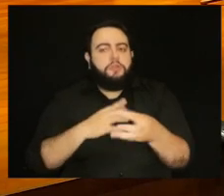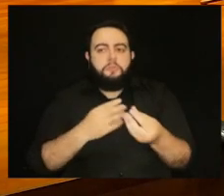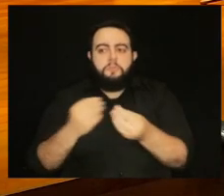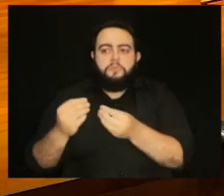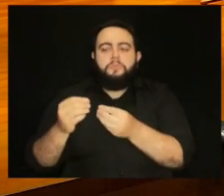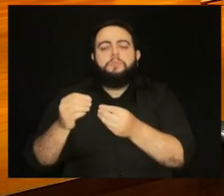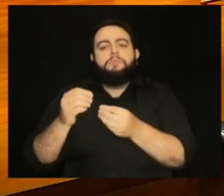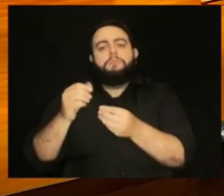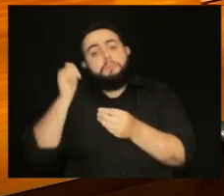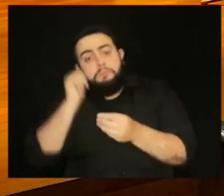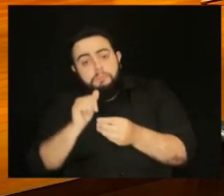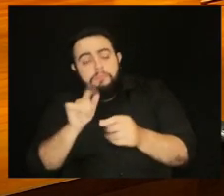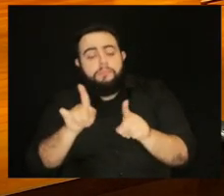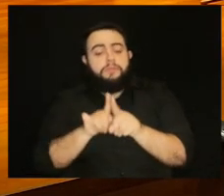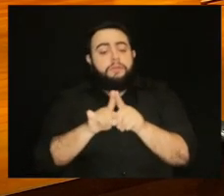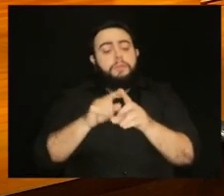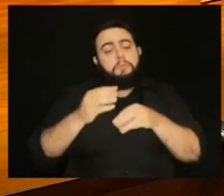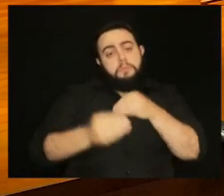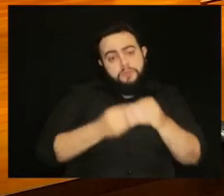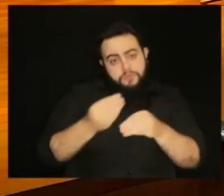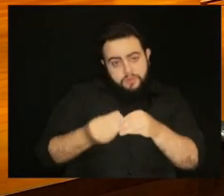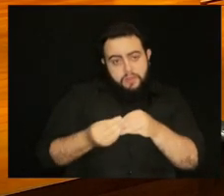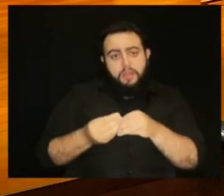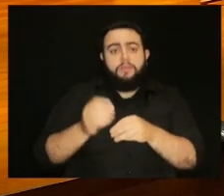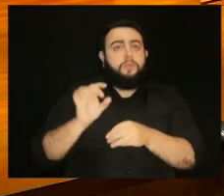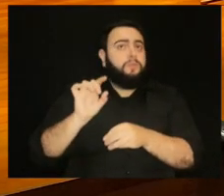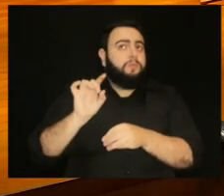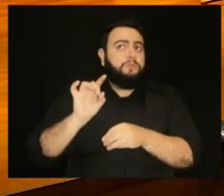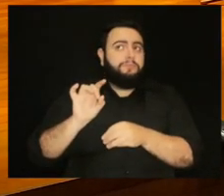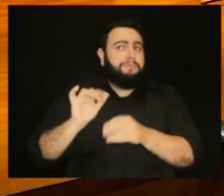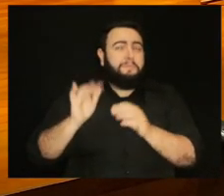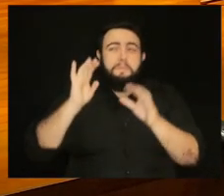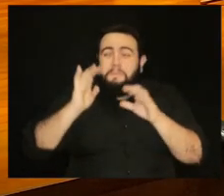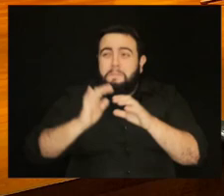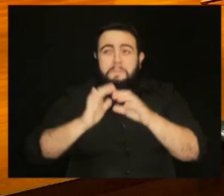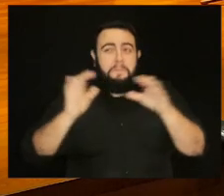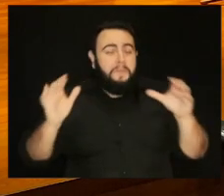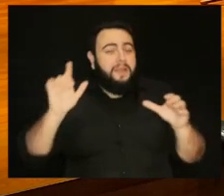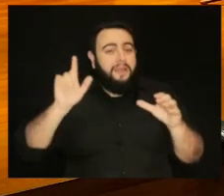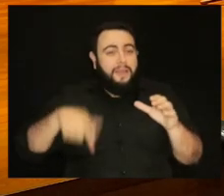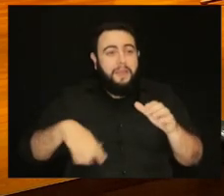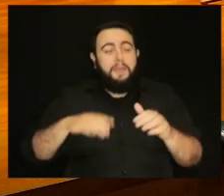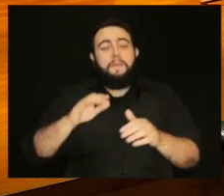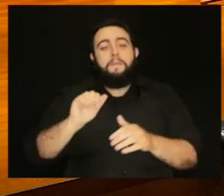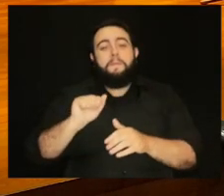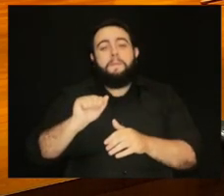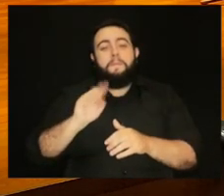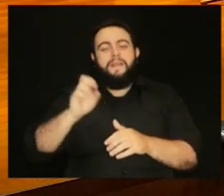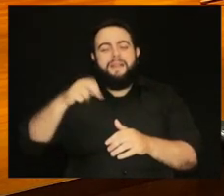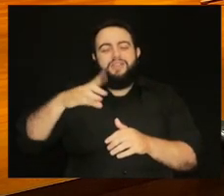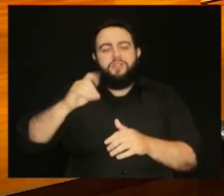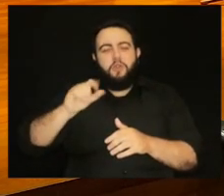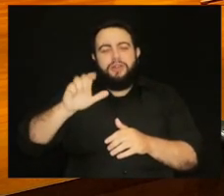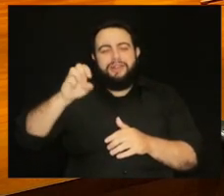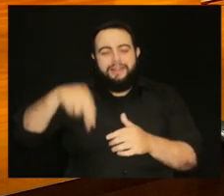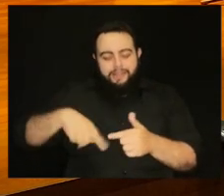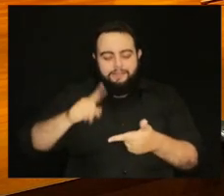bandolim violão. O Octávio Dutra era um exímio instrumentista de bandolim